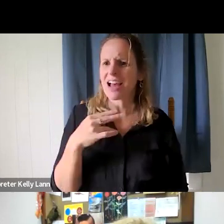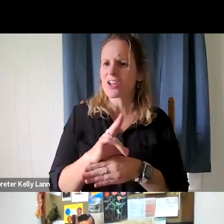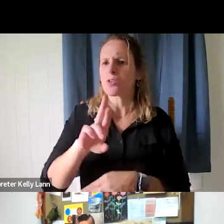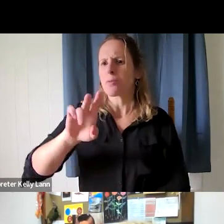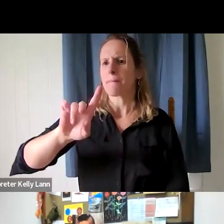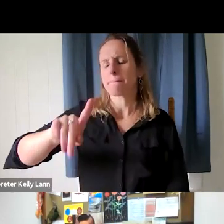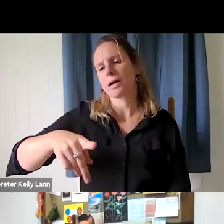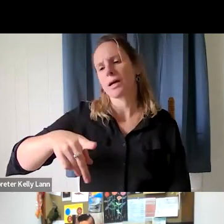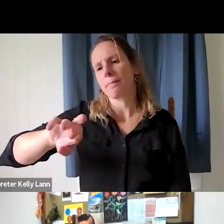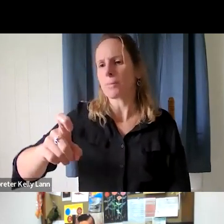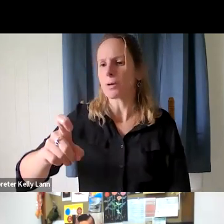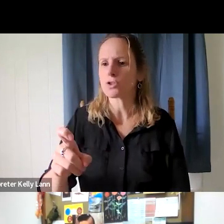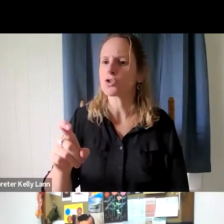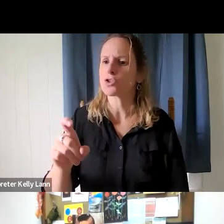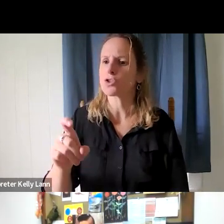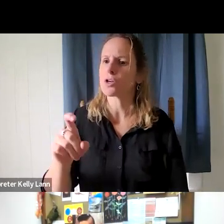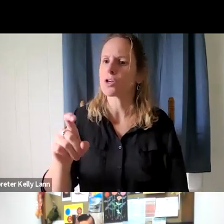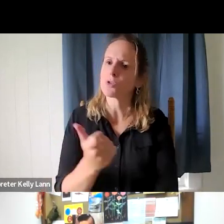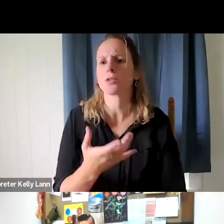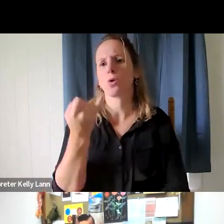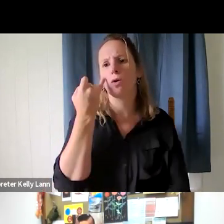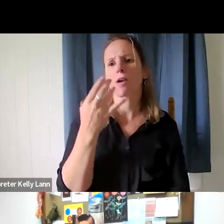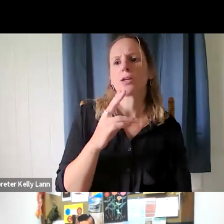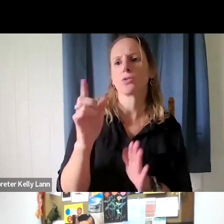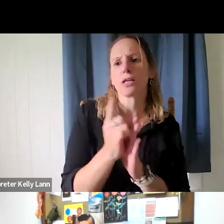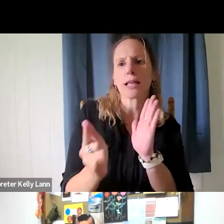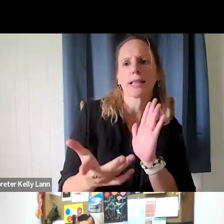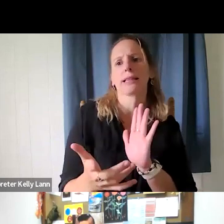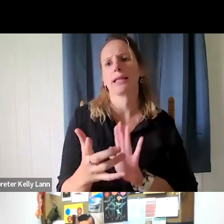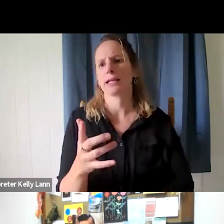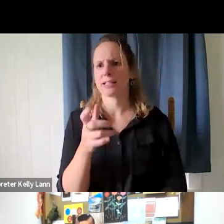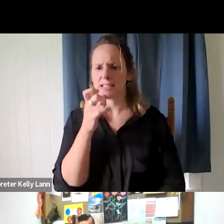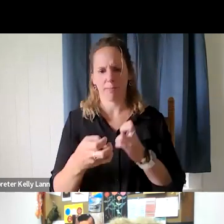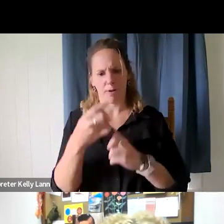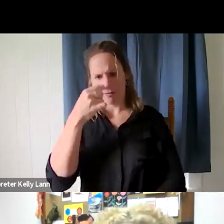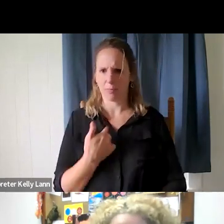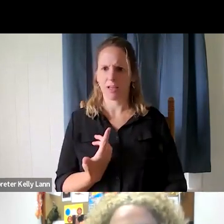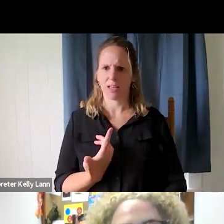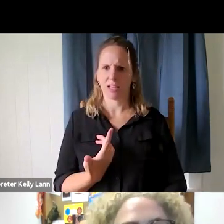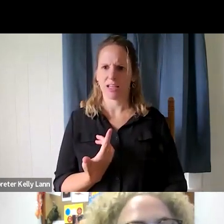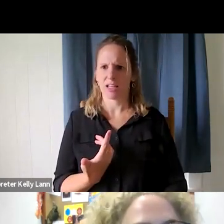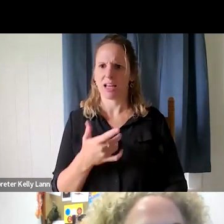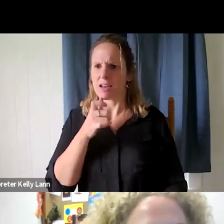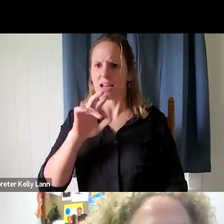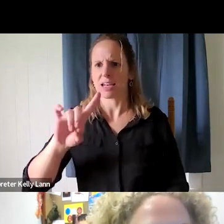o use drogas ilícitas? No es un problema para mí. Nunca me han diagnosticado". O quizá le han diagnosticado